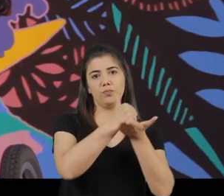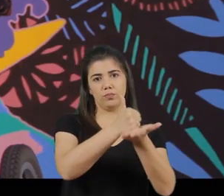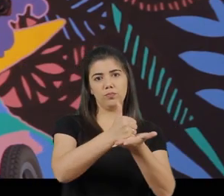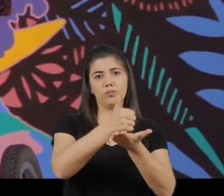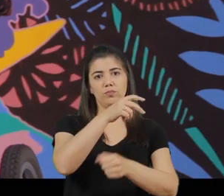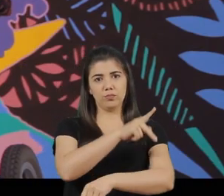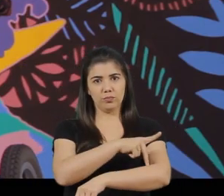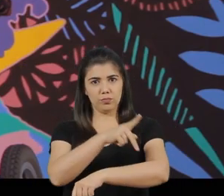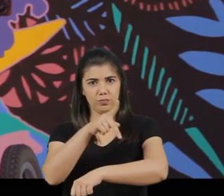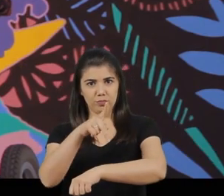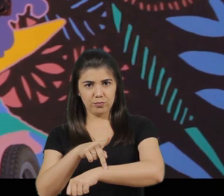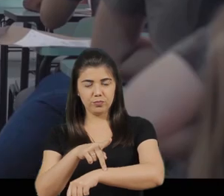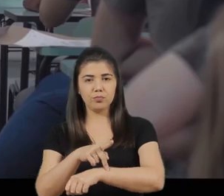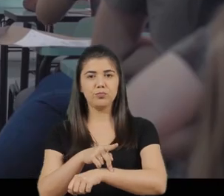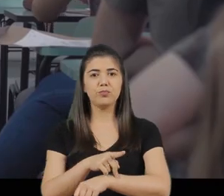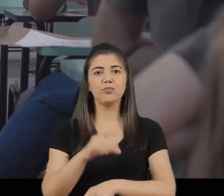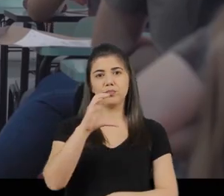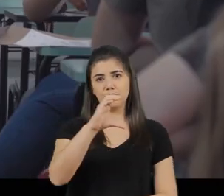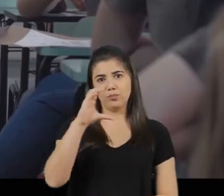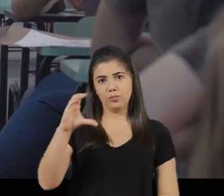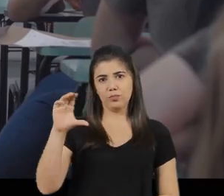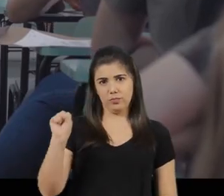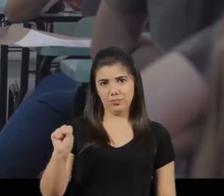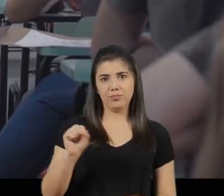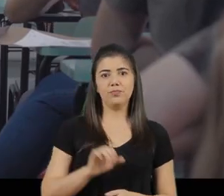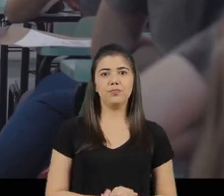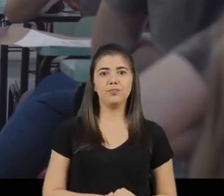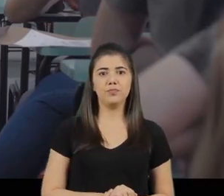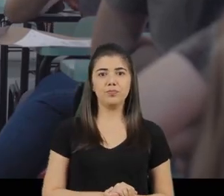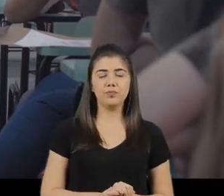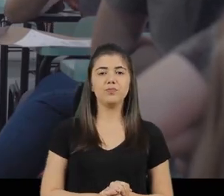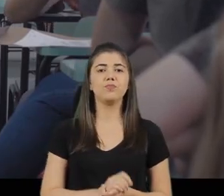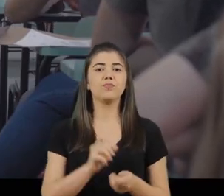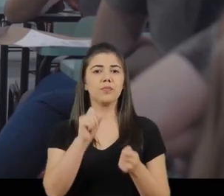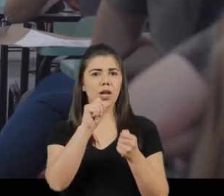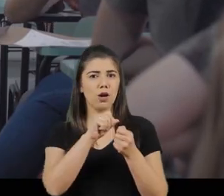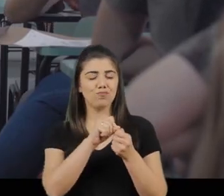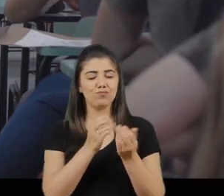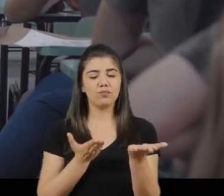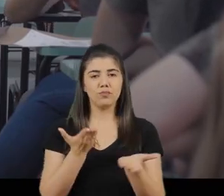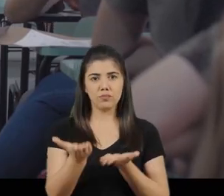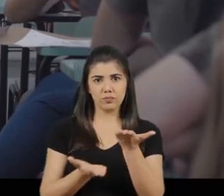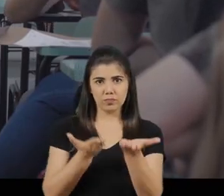Apoio Pedagógico do CCS. Eu faço atendimento psicoterapêutico individual com os